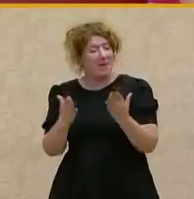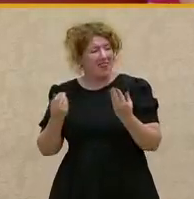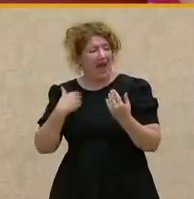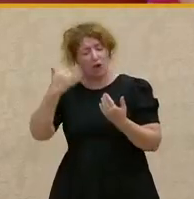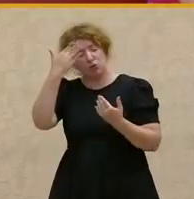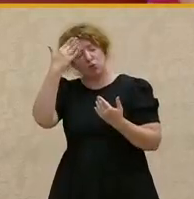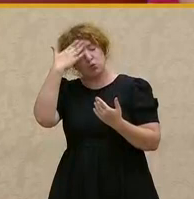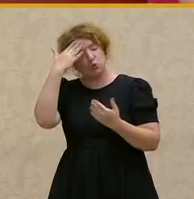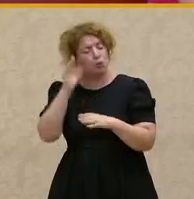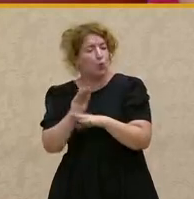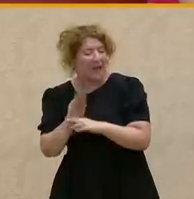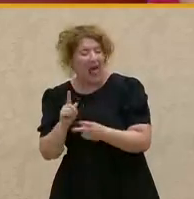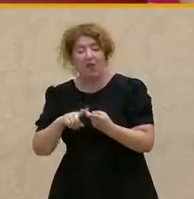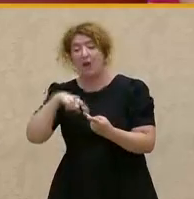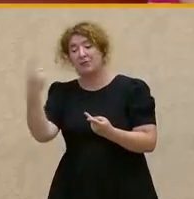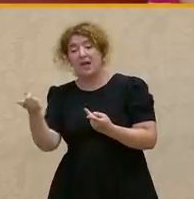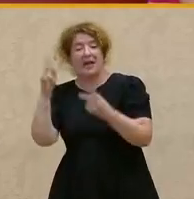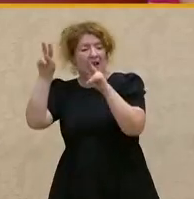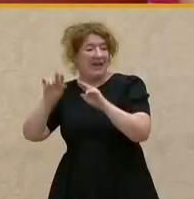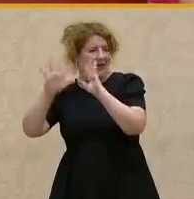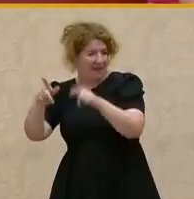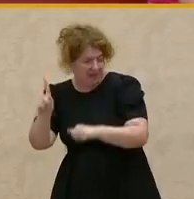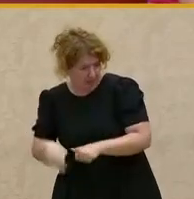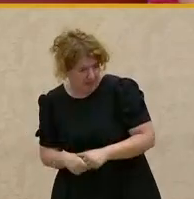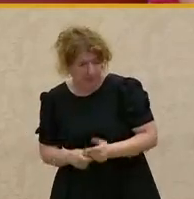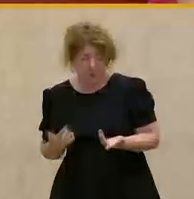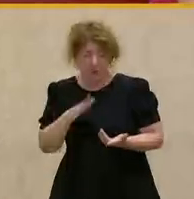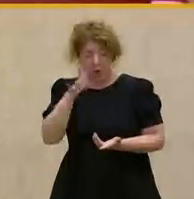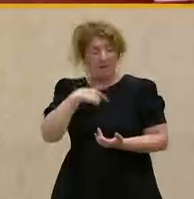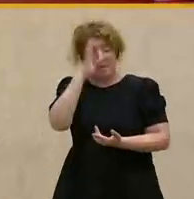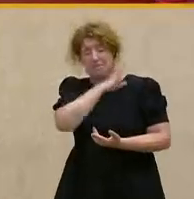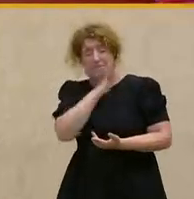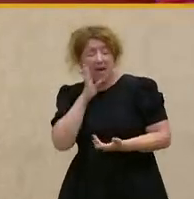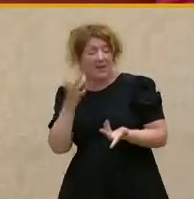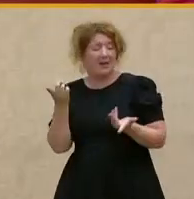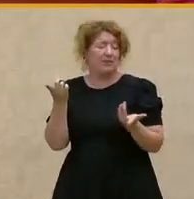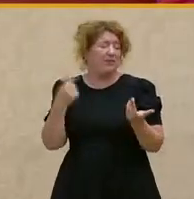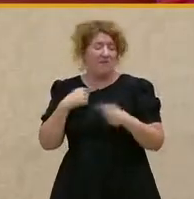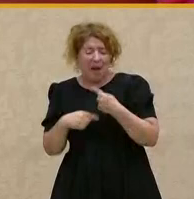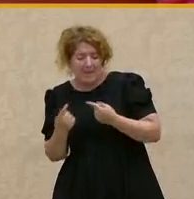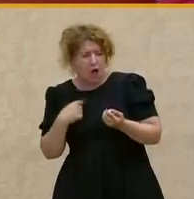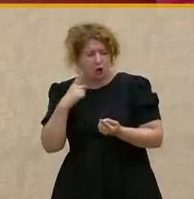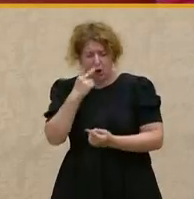hay algo que preocupa a los padres y a las madres de las personas sordociegas es qué pasará con mi